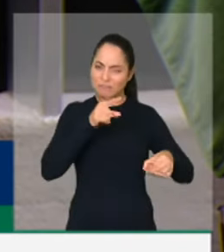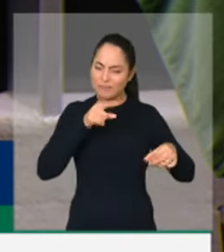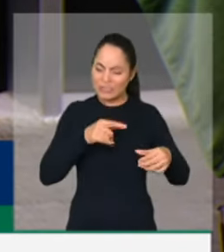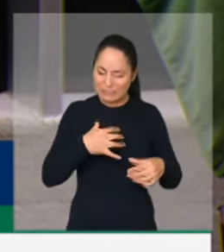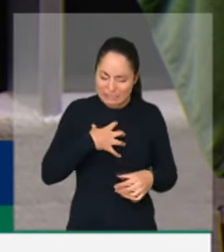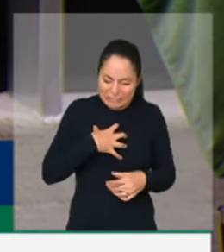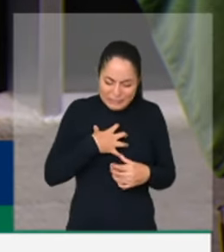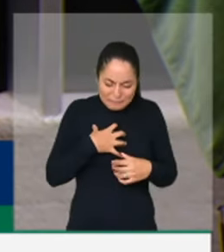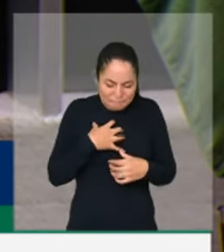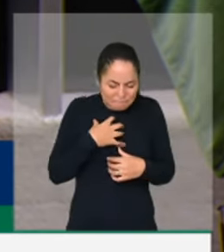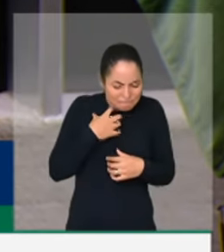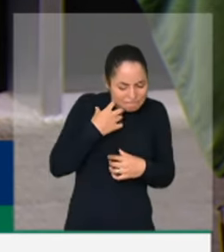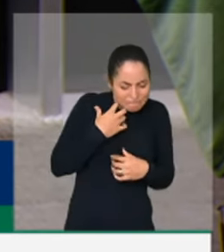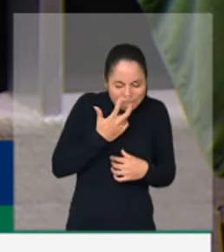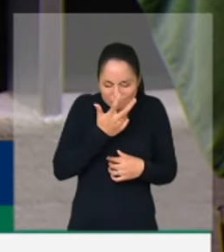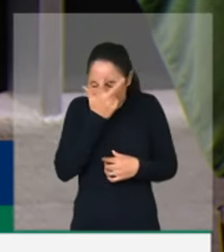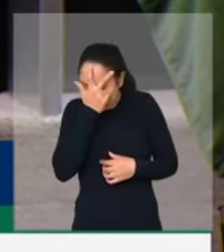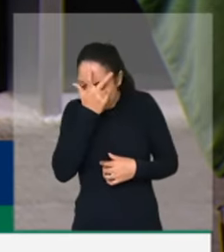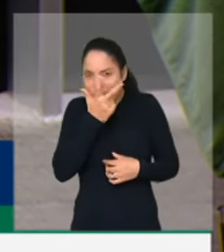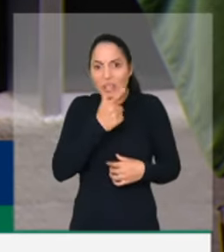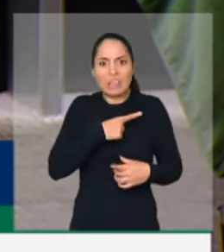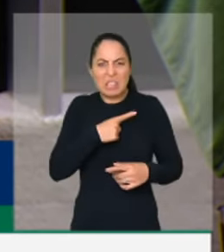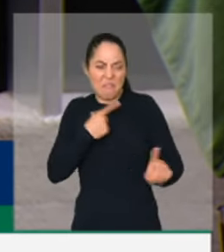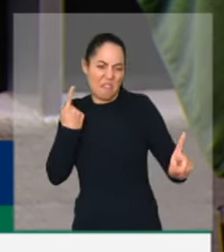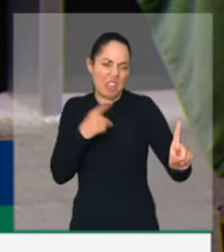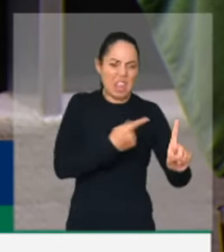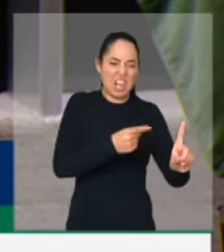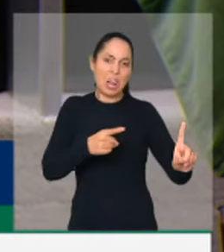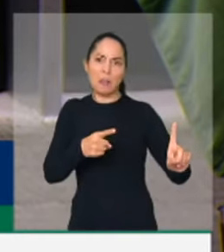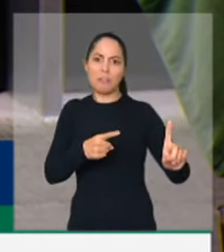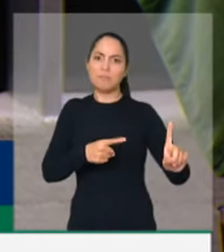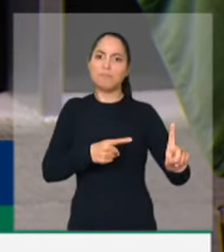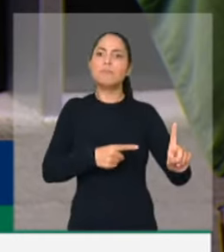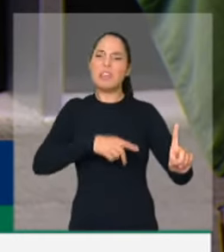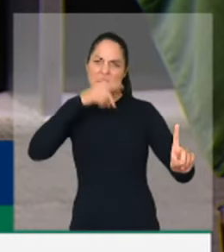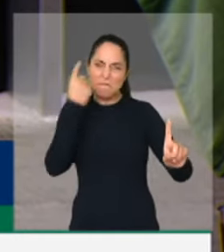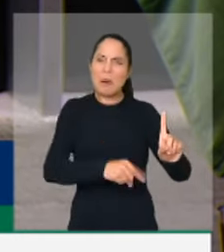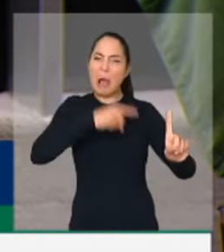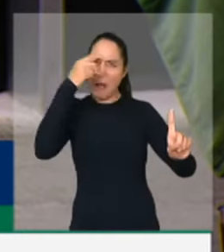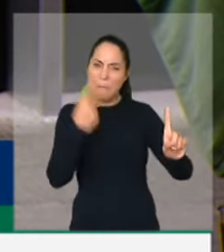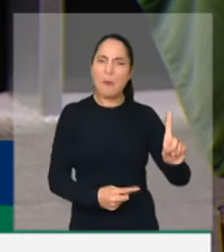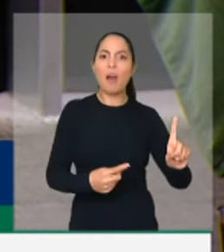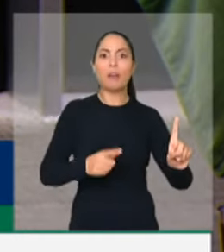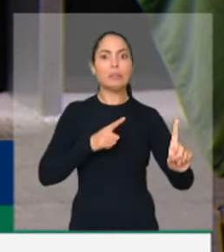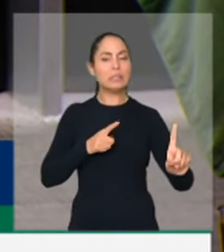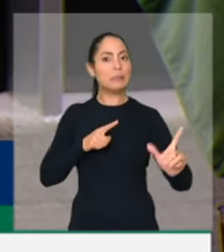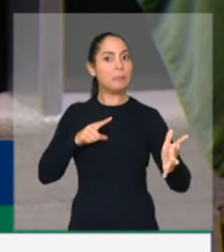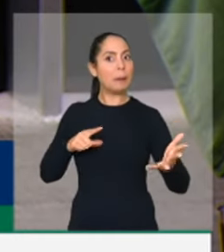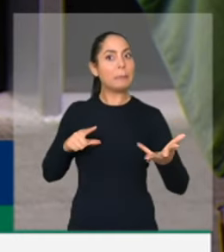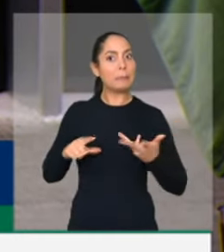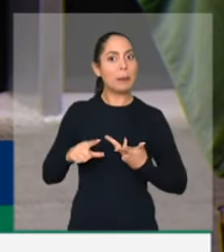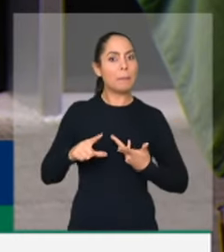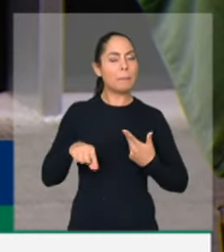AGRESSÕES, PERSEGUIÇÕES, MAS PERMANECEMOS DE CABEÇA ERGUIDA, PORQUE SABÍAMOS QUE ESTAVAM DO LADO DA VERDADE E A VERDADE ESTÁ PREVALECENDO